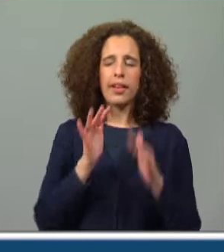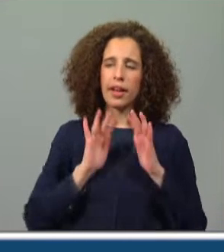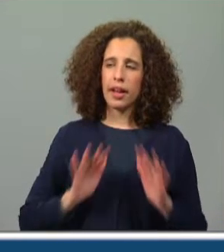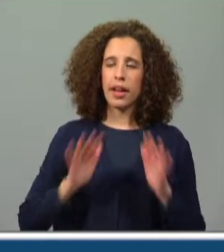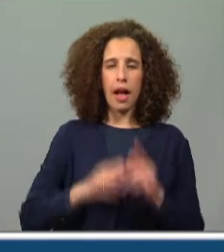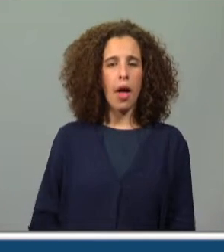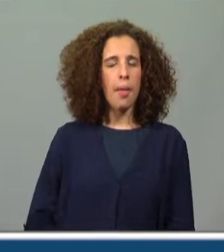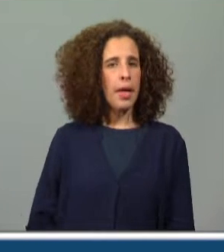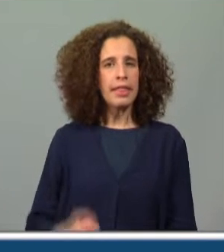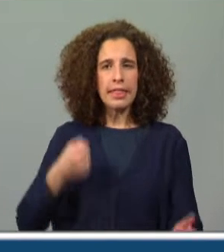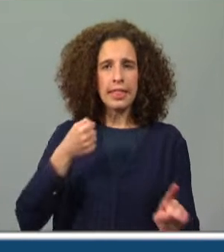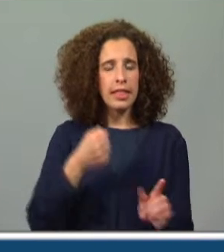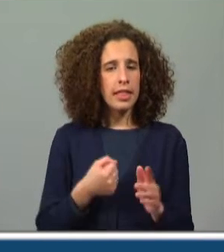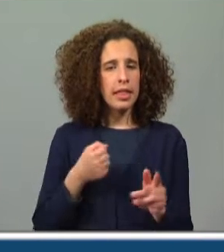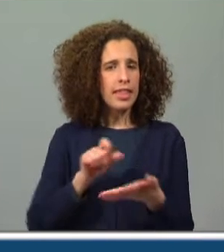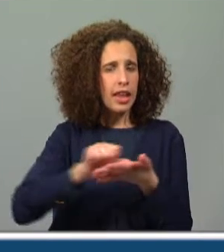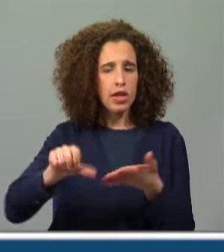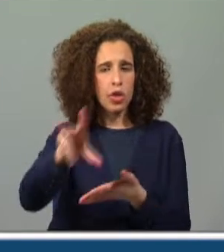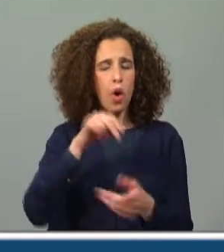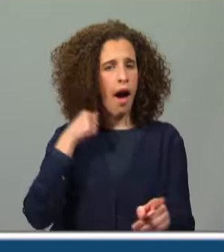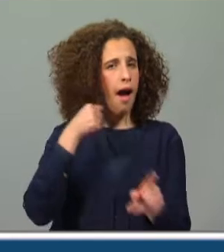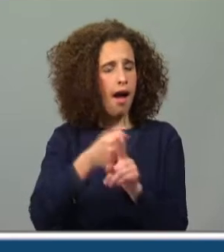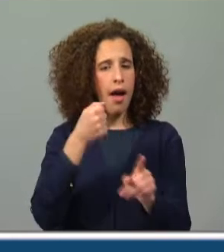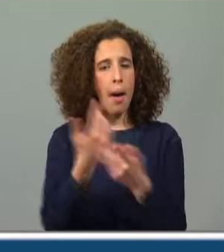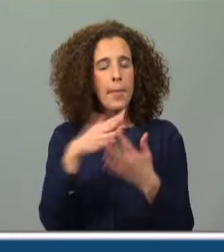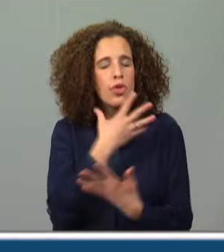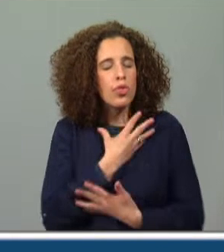desistir ela podia simplesmente ter desistido mas o seu gosto pela leitura a 放棄她本來可以的放棄了，但你的閱讀品味